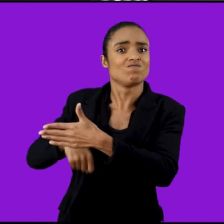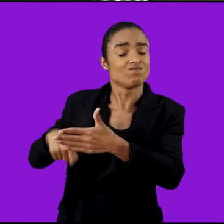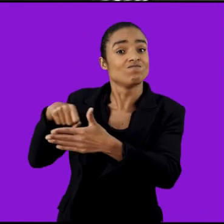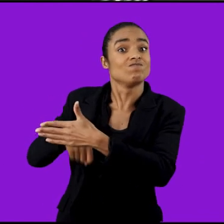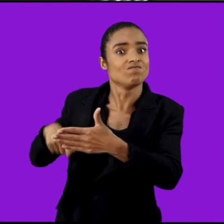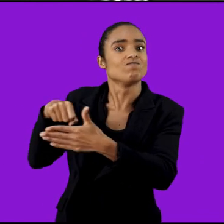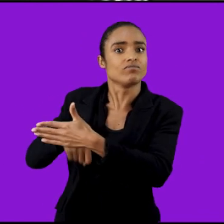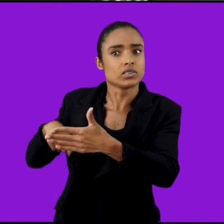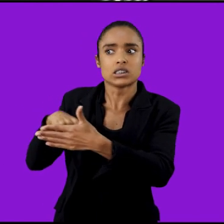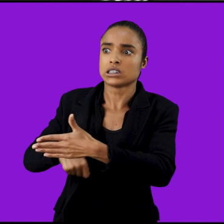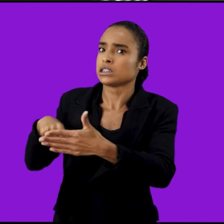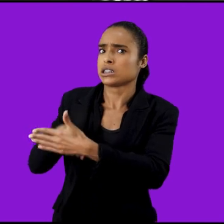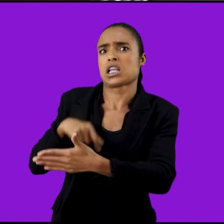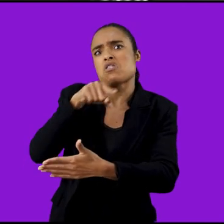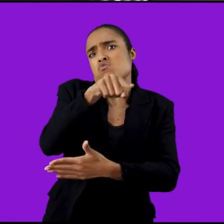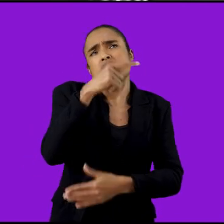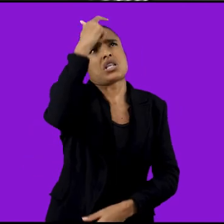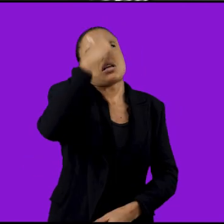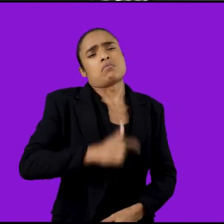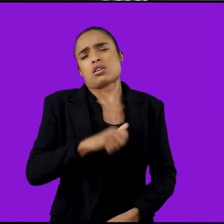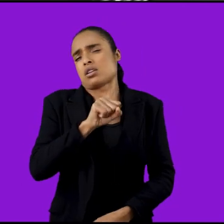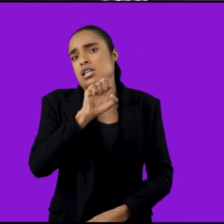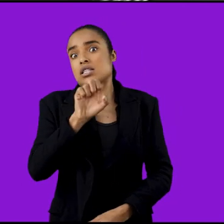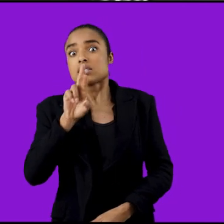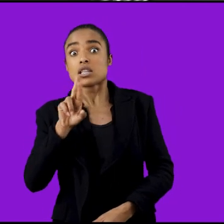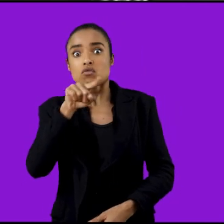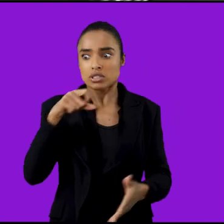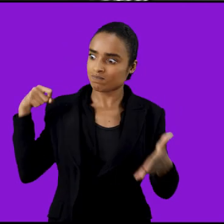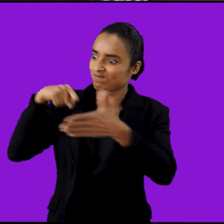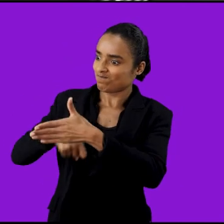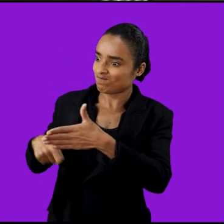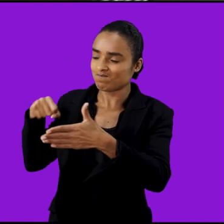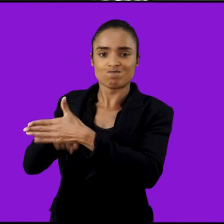a própria existência, ela pede que você resista. Você não pode simplesmente ser Resistir, é Muitas vezes